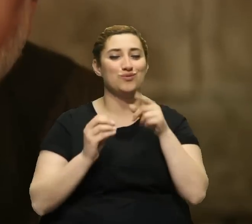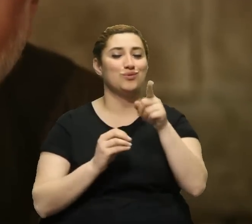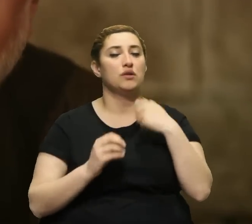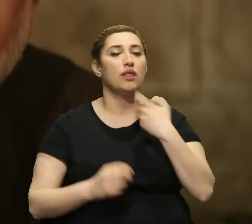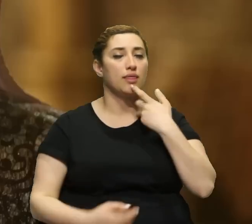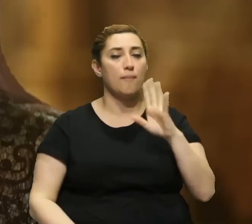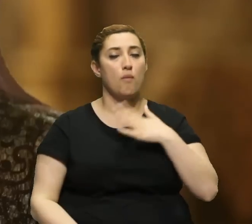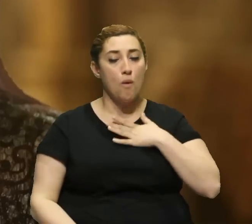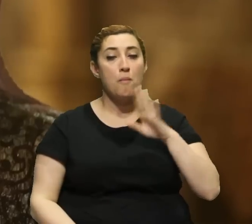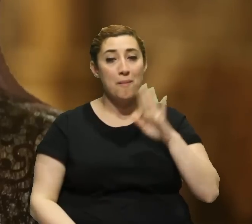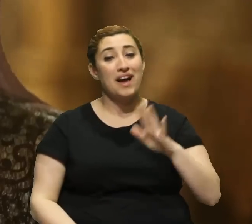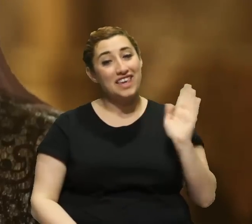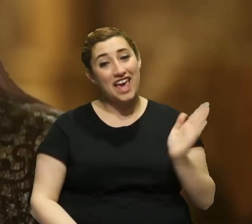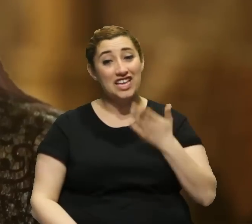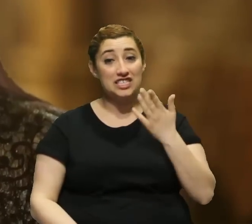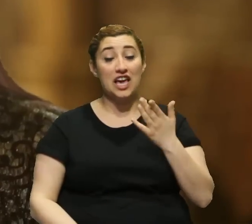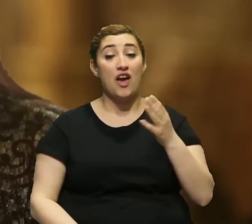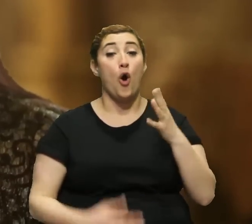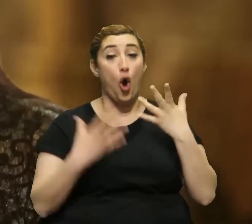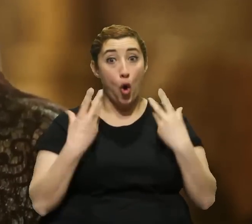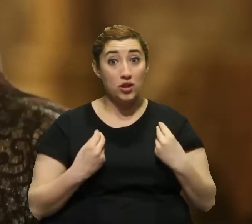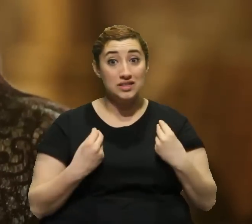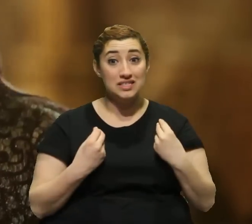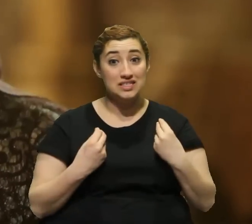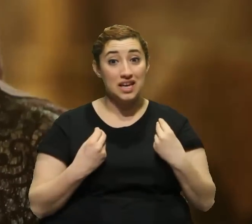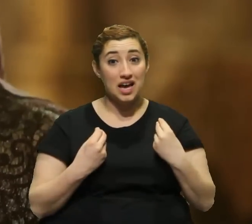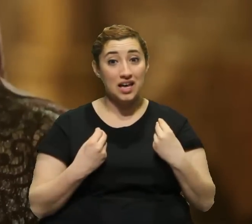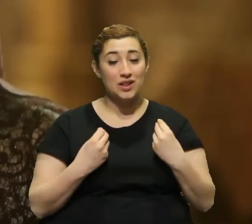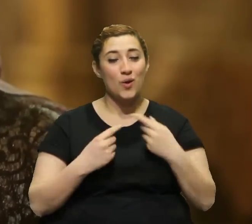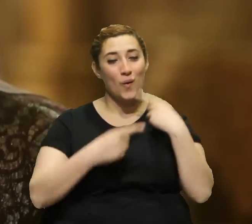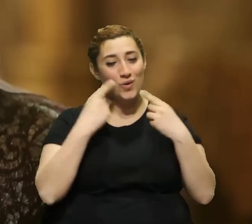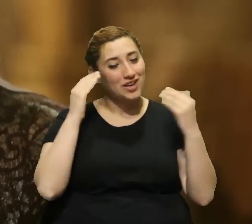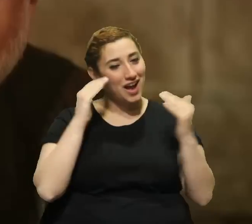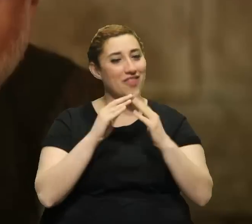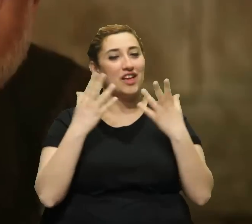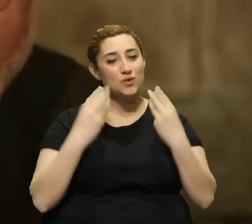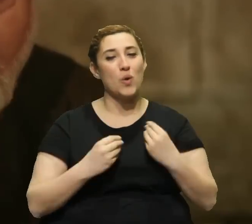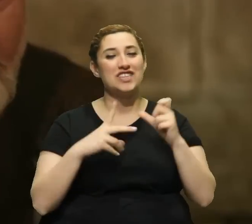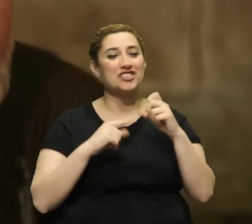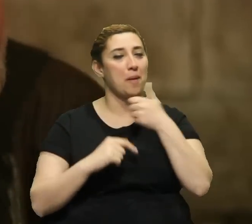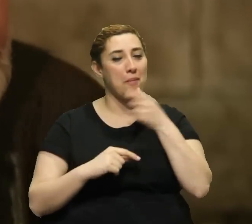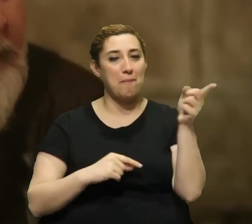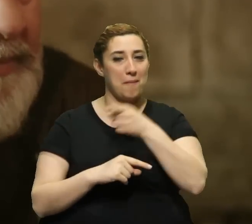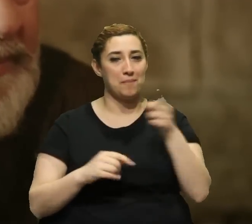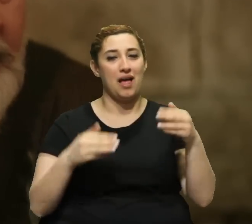Ama keşke imkan olaydı da konuşarak anlaşaydınız Şeyh babamla.